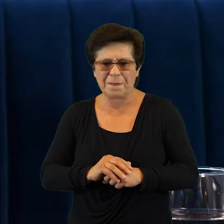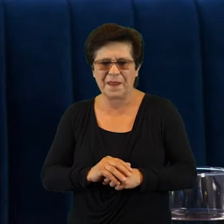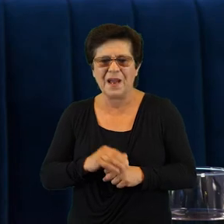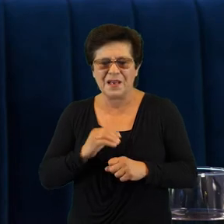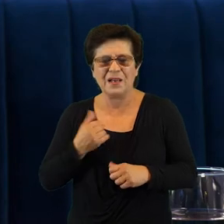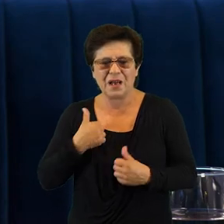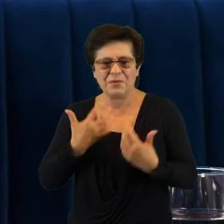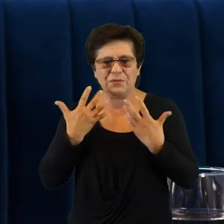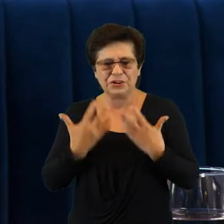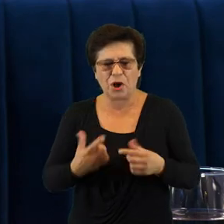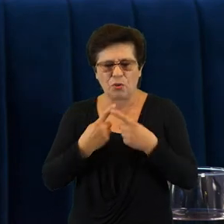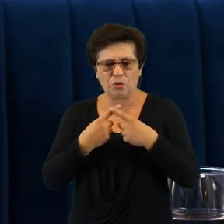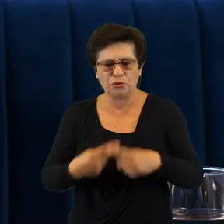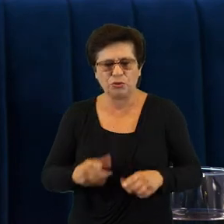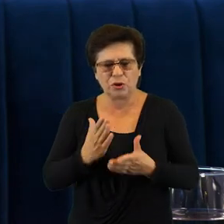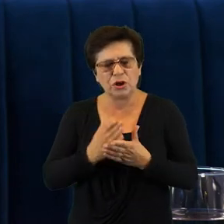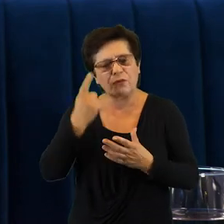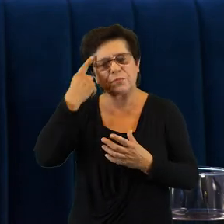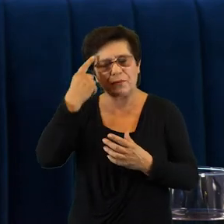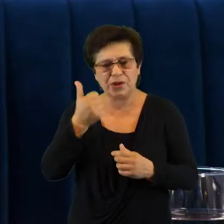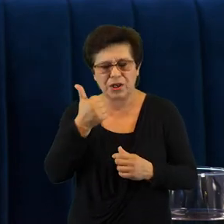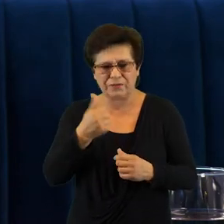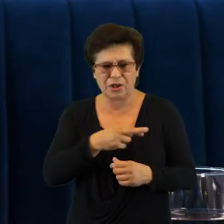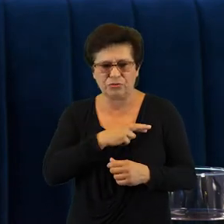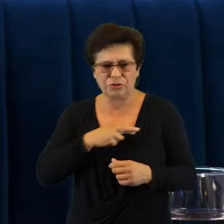Ale ja chcę sięgnąć, jeszcze króciutko wspomnieć o jednej rzeczy, która dla mnie uzasadnia